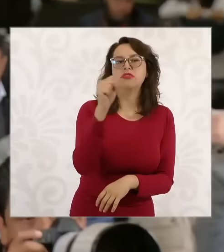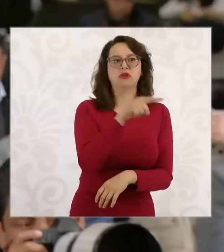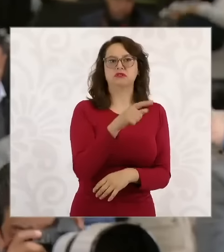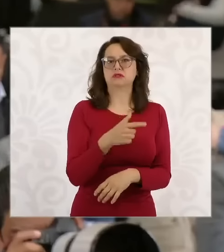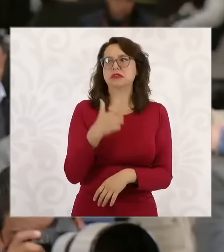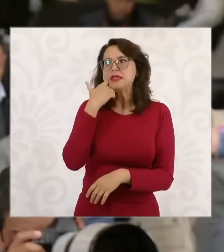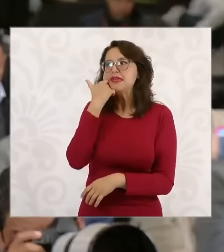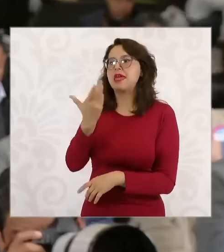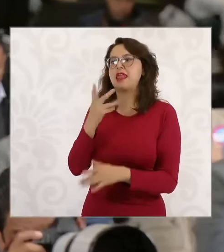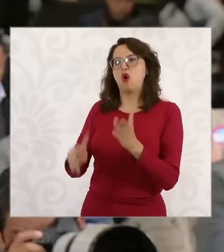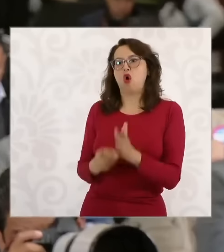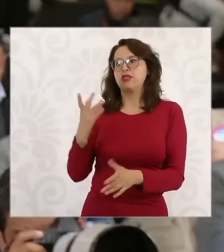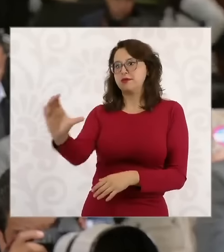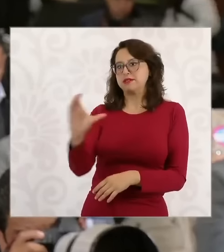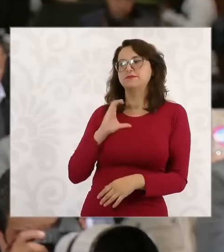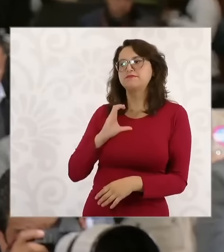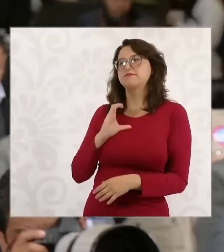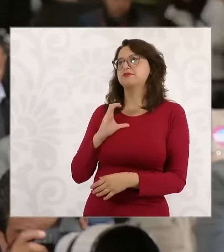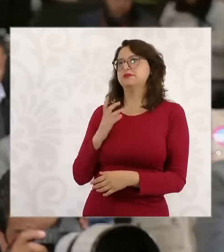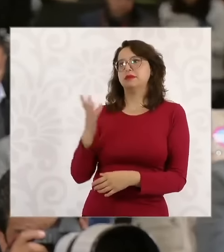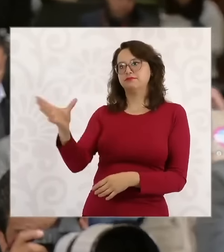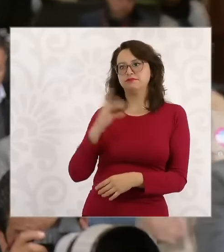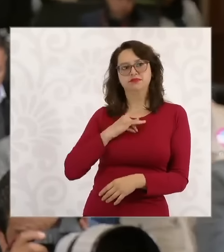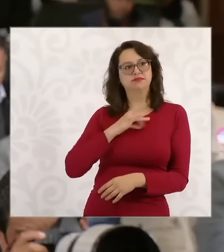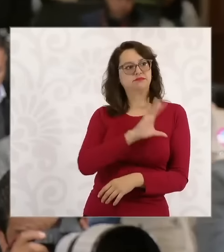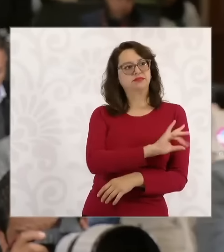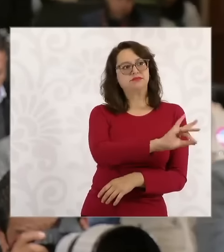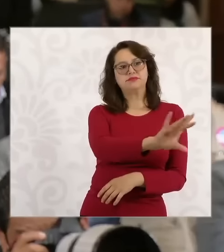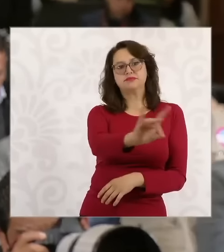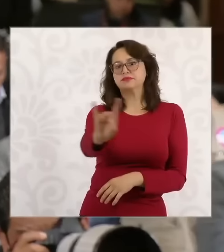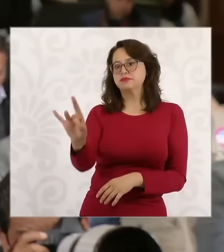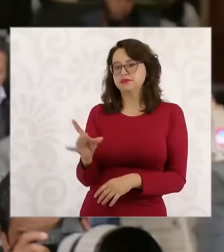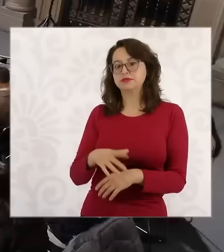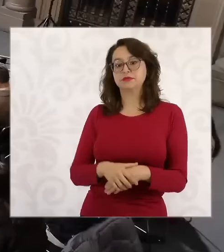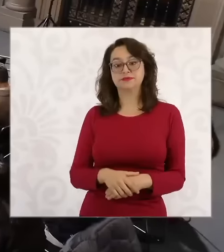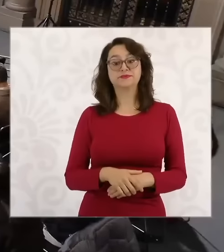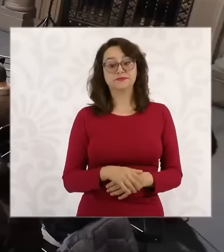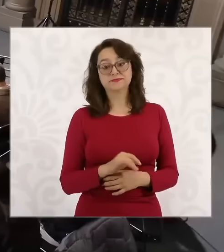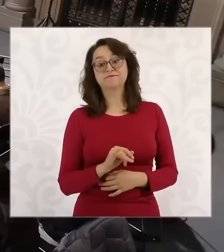pretendido ser ese tercero, ser ese intermediario para ser el conducto de los apoyos. Sí. ¿Quiénes?